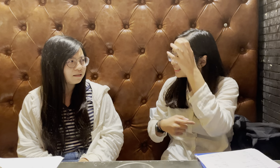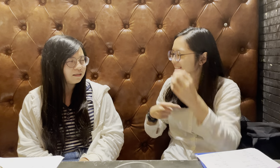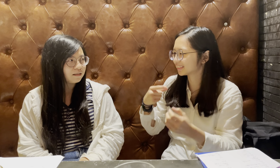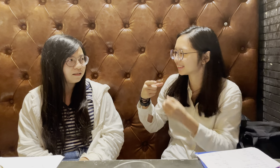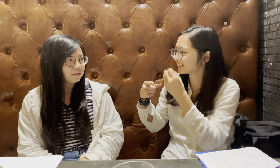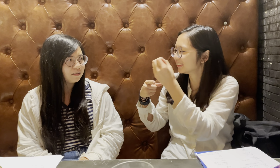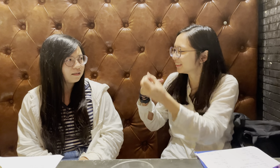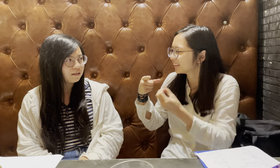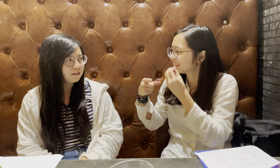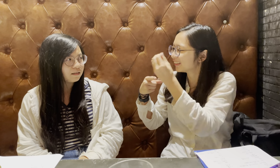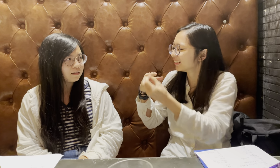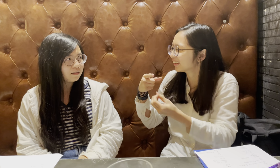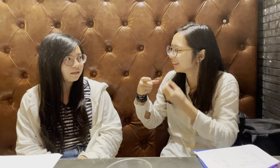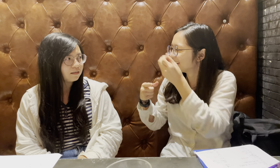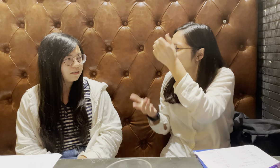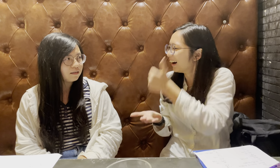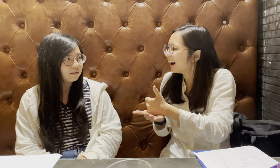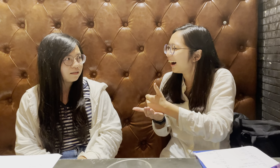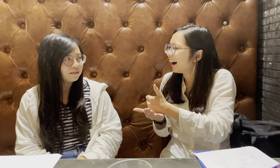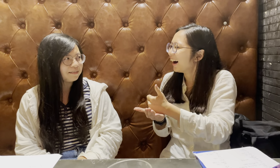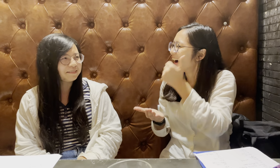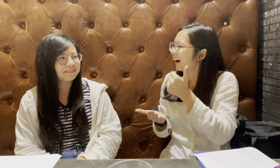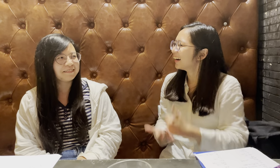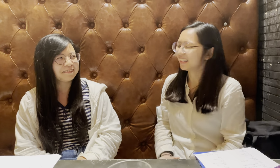好想中樂透噢... 很想/樂透/中